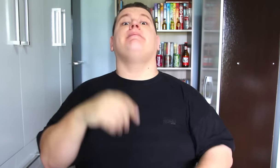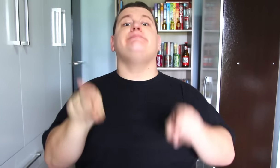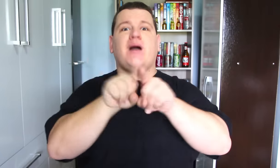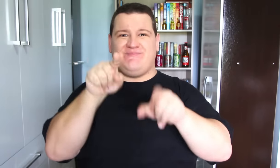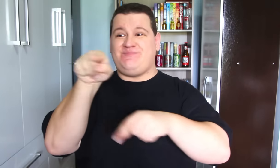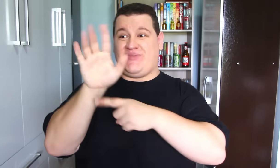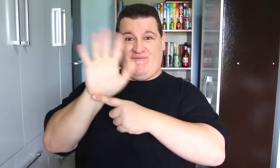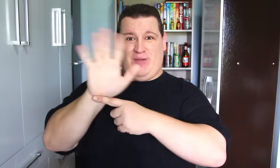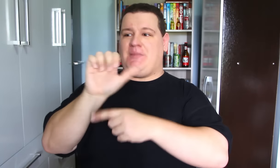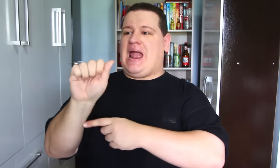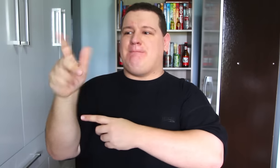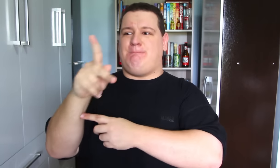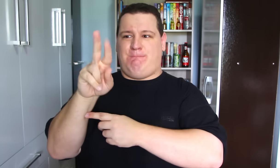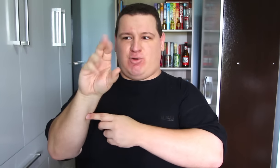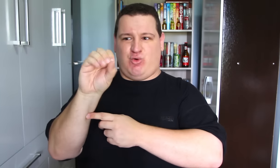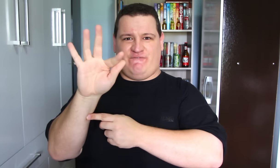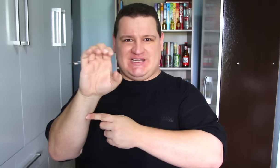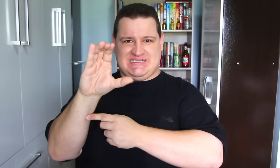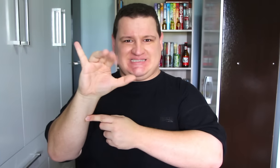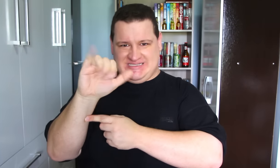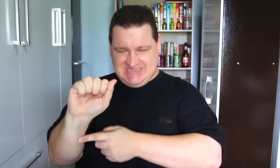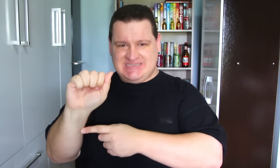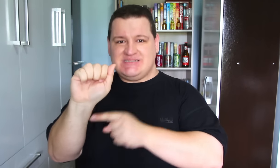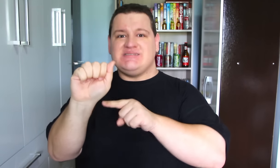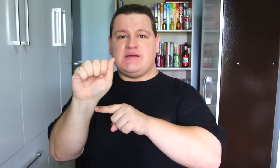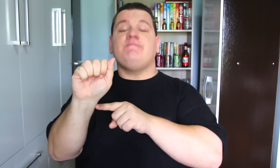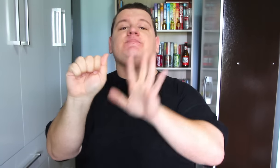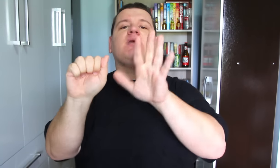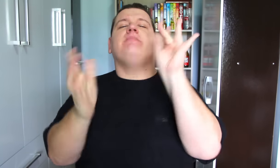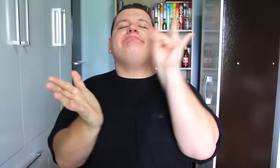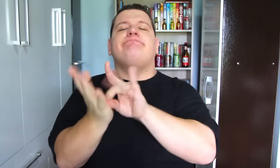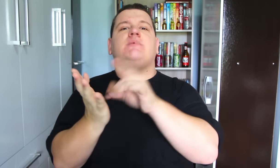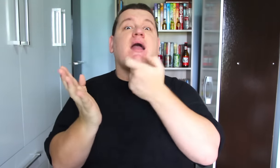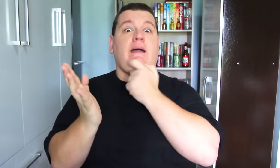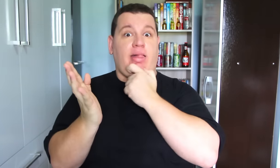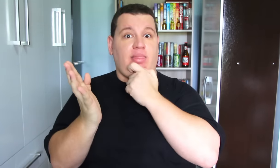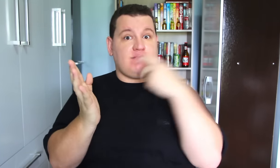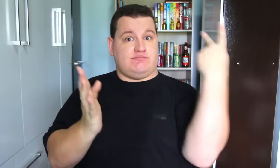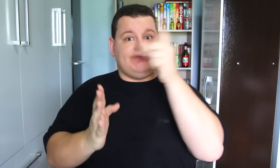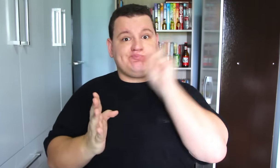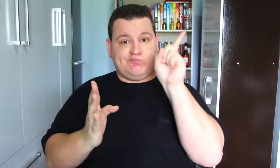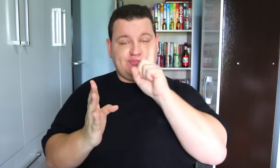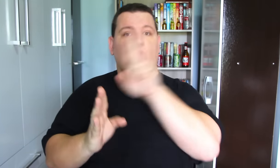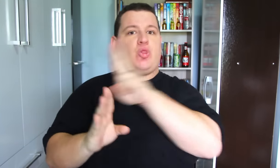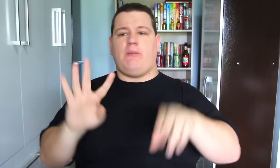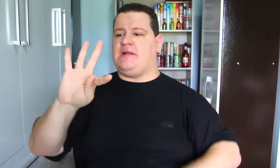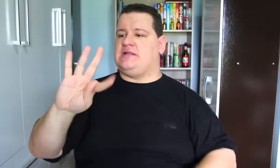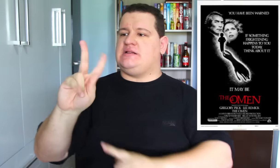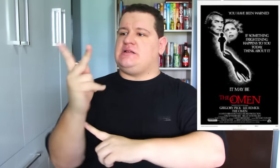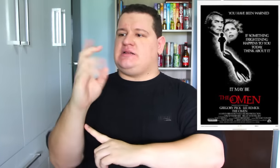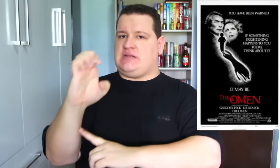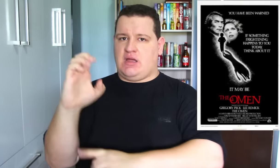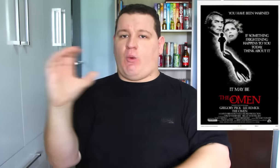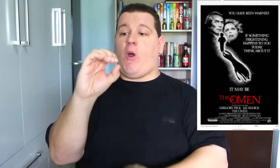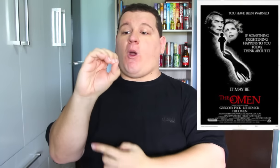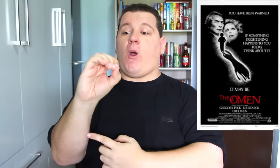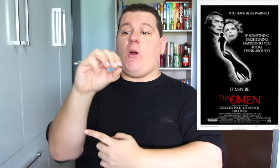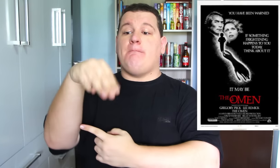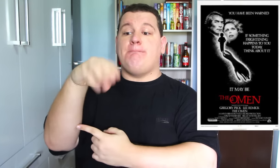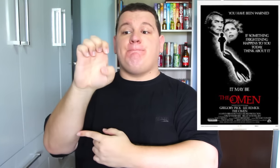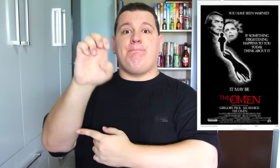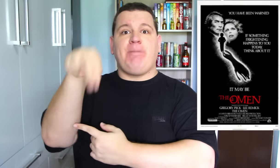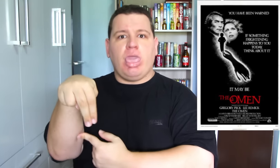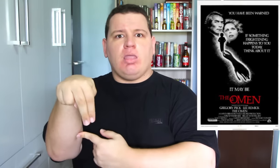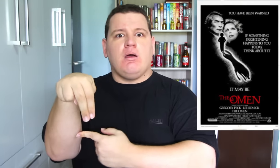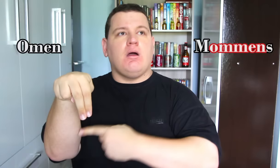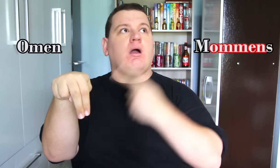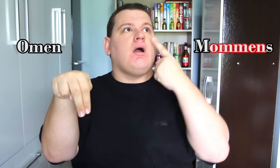O nome original do filme "A Profecia" é "The Omen".